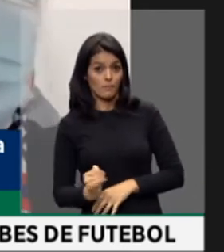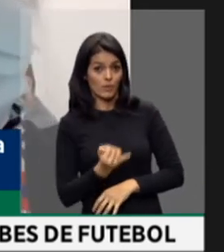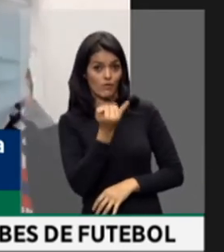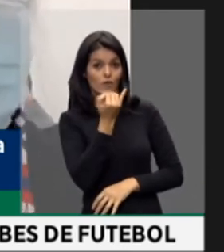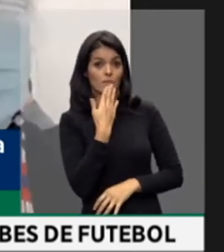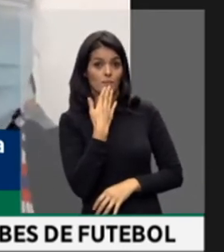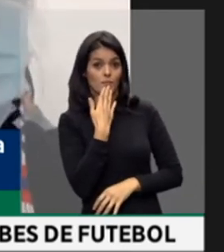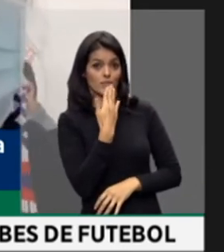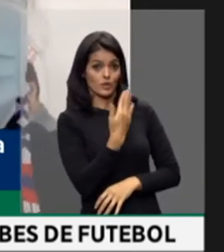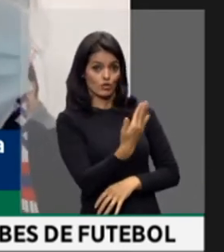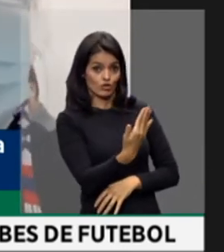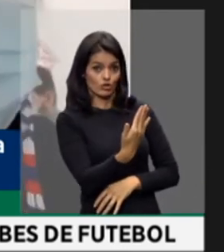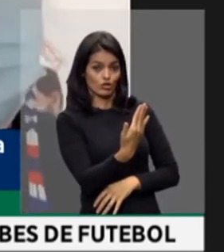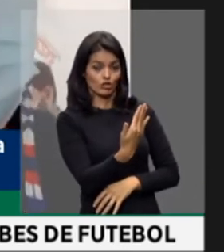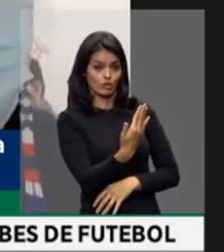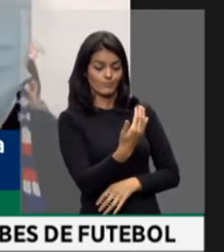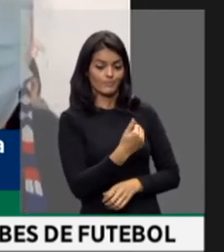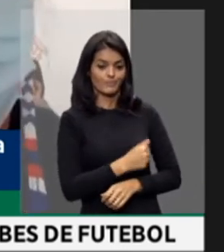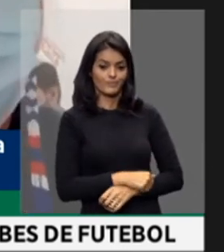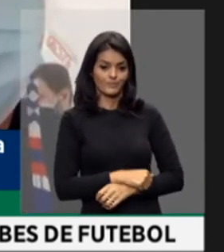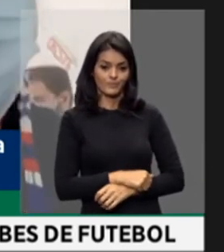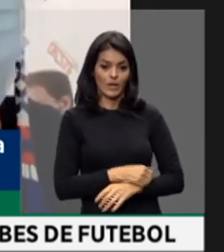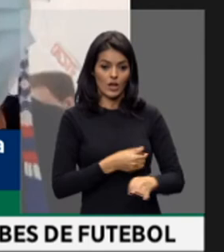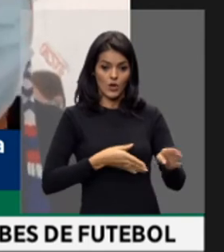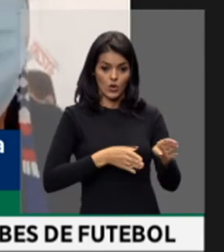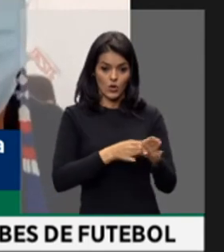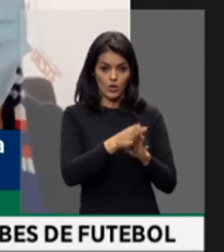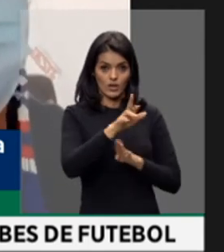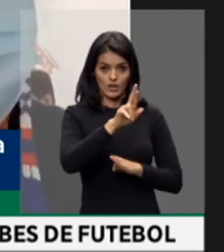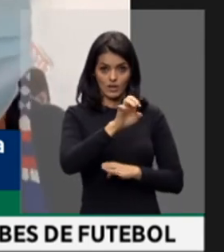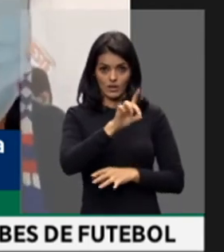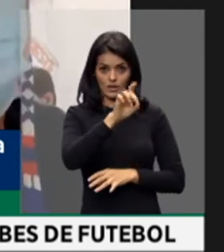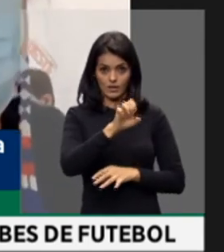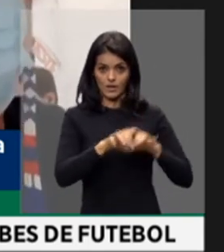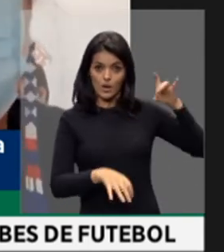GARANTIR QUE HAJA UMA ASSISTÊNCIA EDUCACIONAL, SOCIAL AOS ATLETAS QUE ESTÃO EM FORMAÇÃO. QUERO